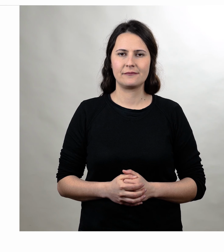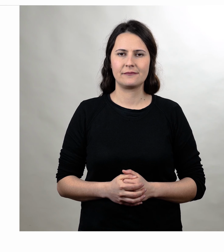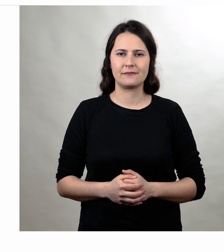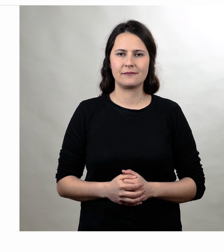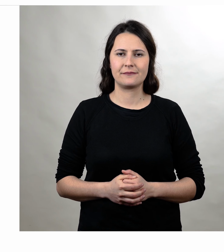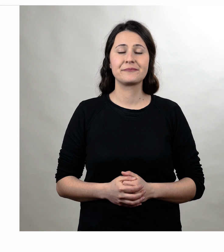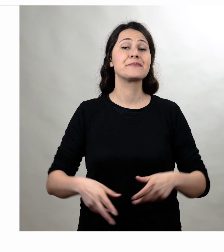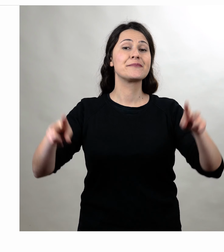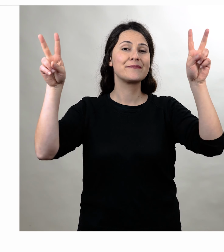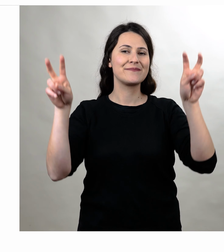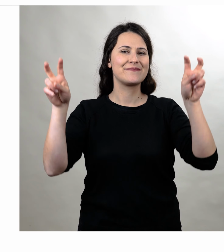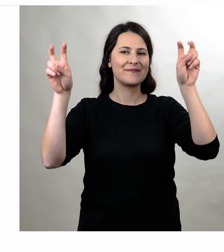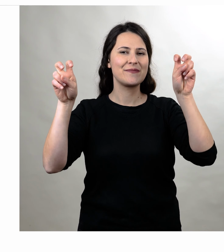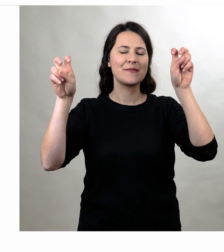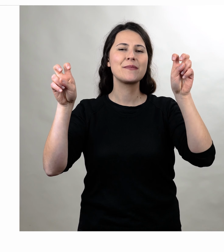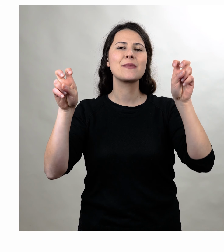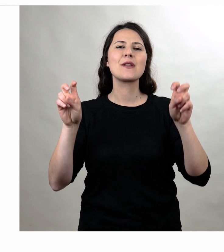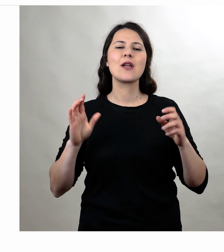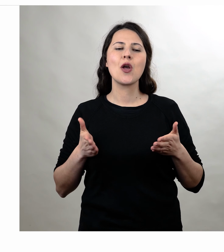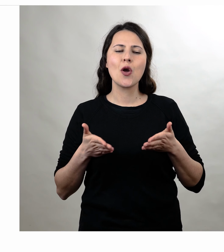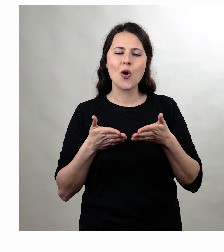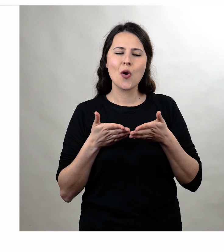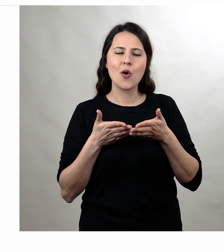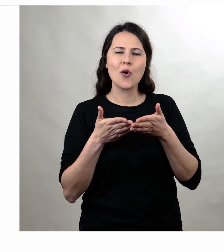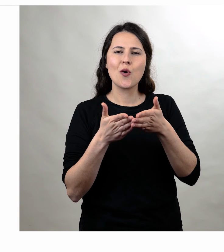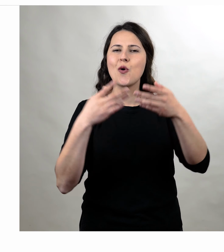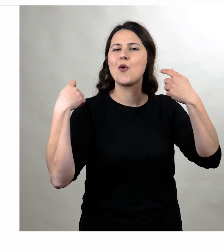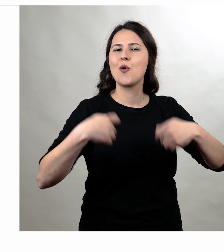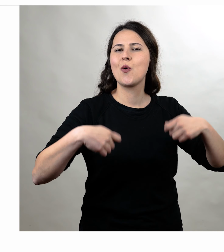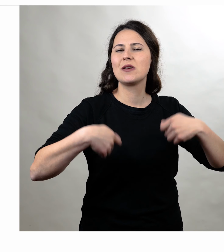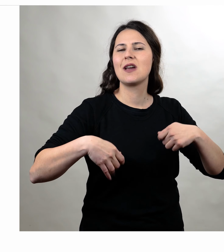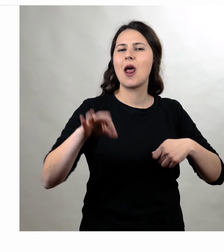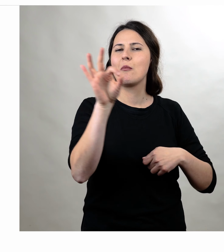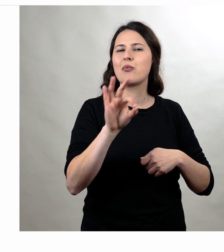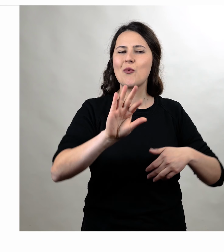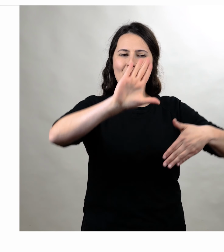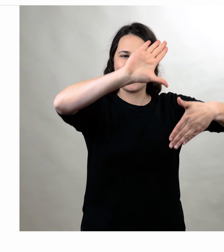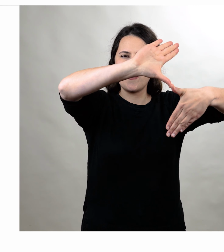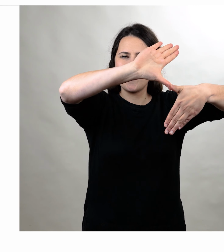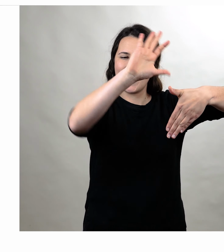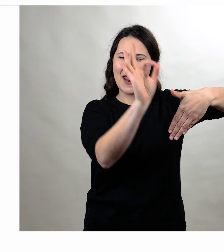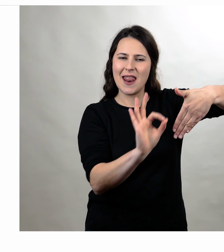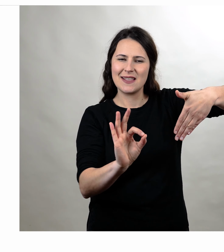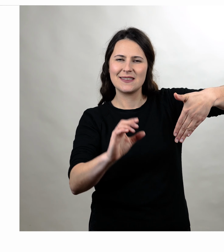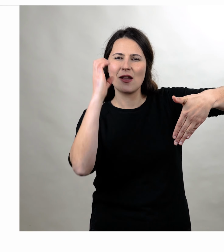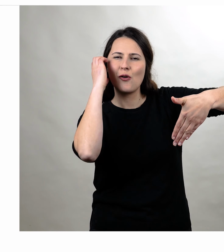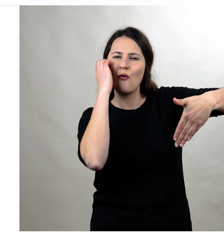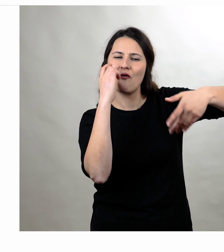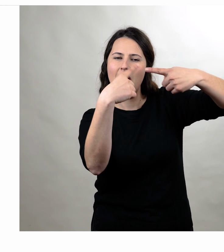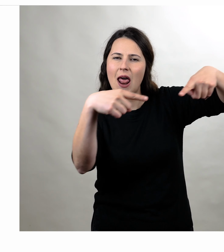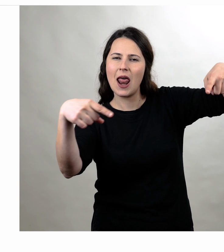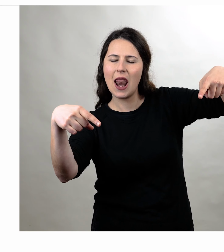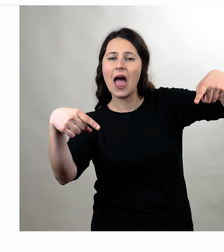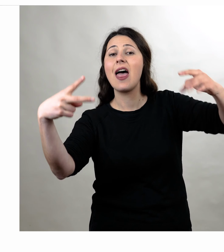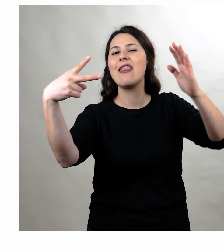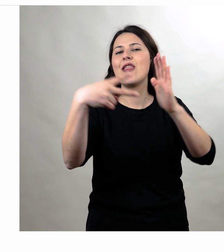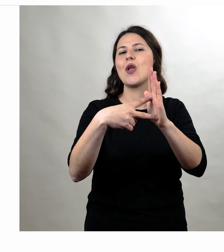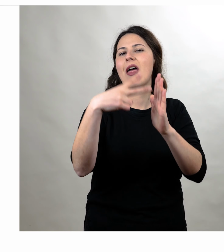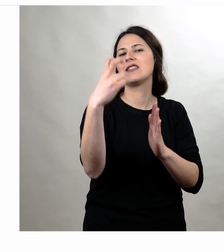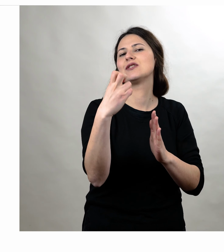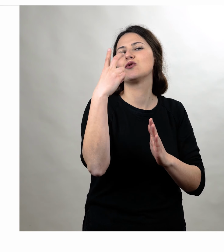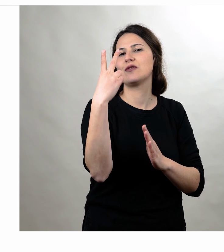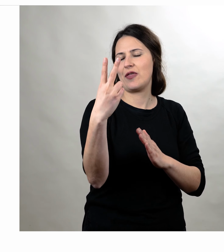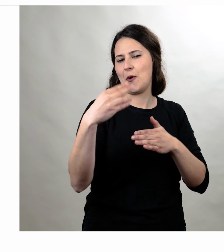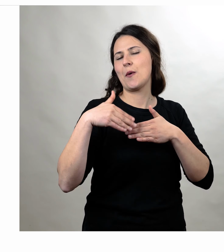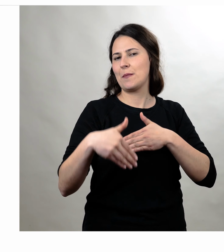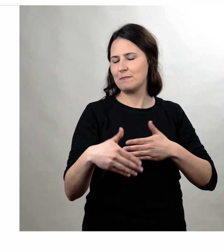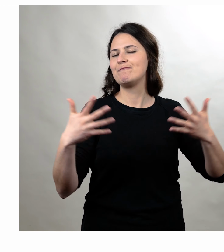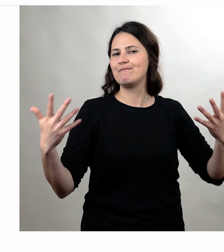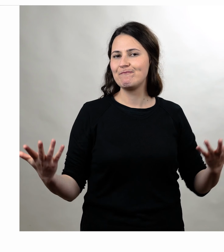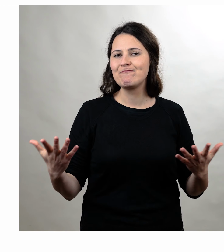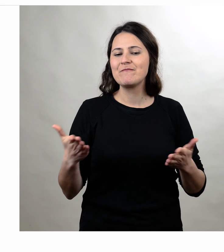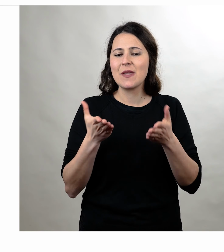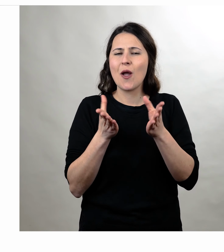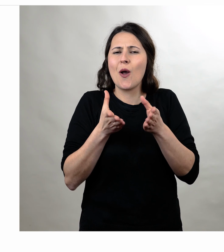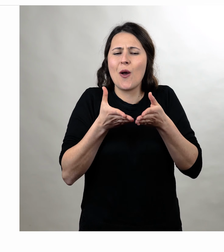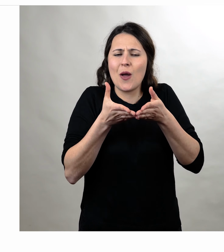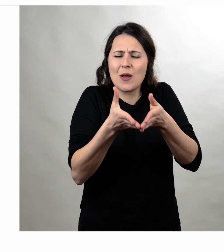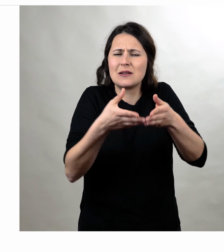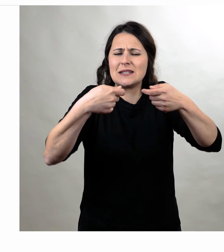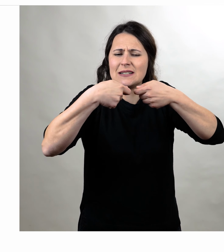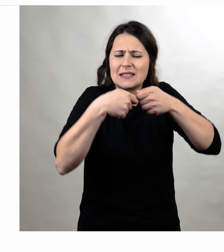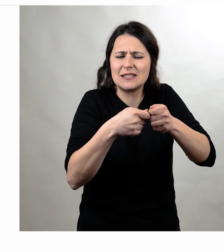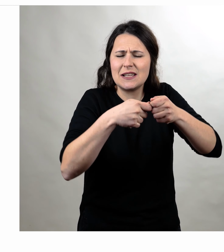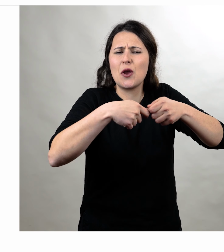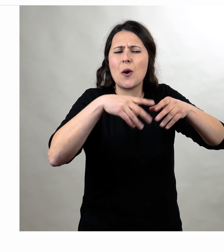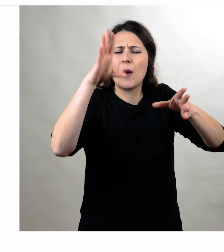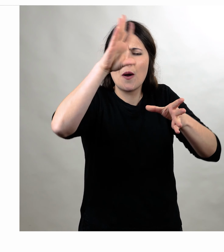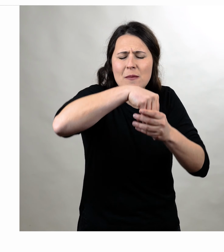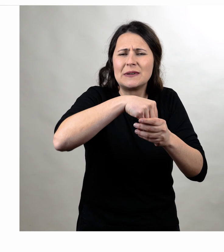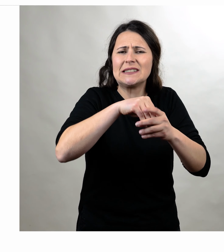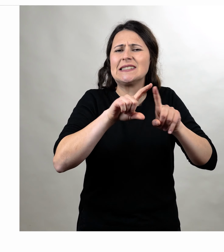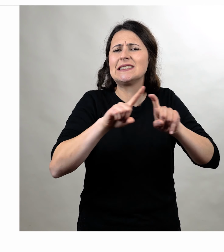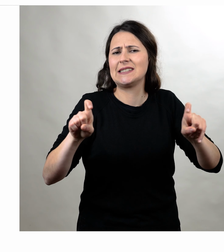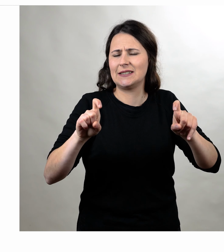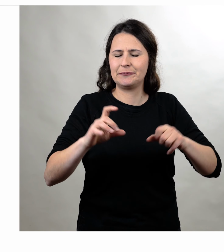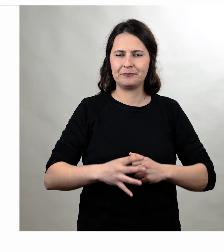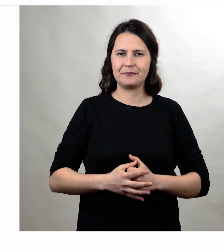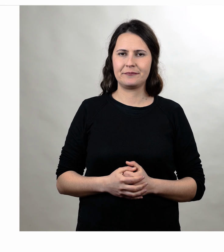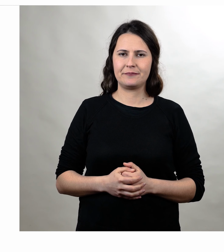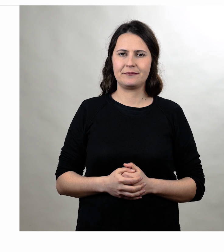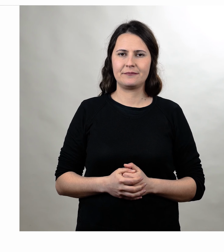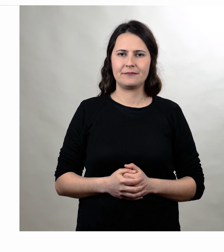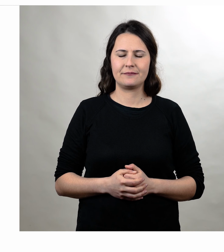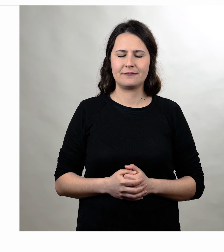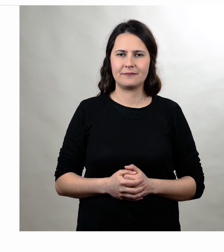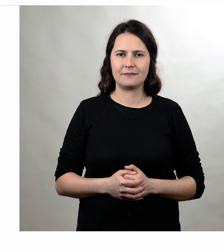Κρουαζιέρα στην Καραϊβική το 2022. Τι περιλαμβάνει ο ναύλος!